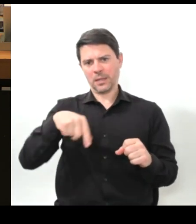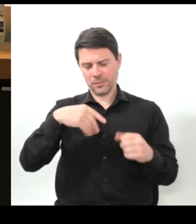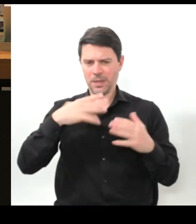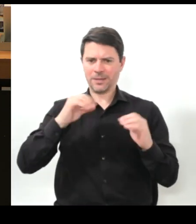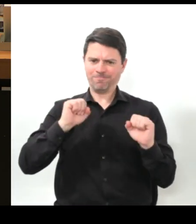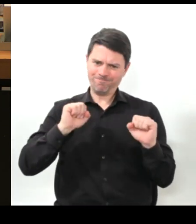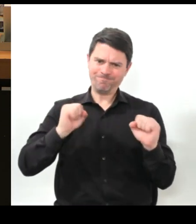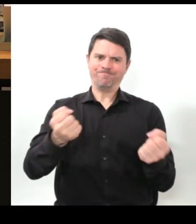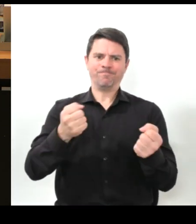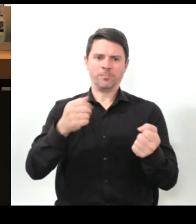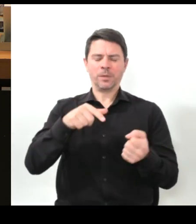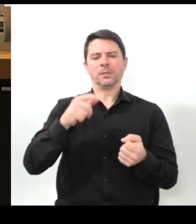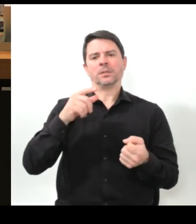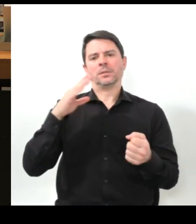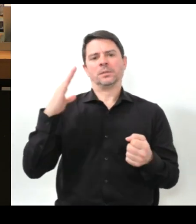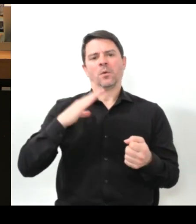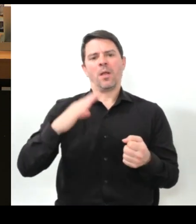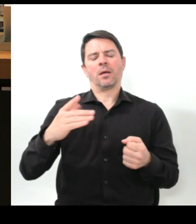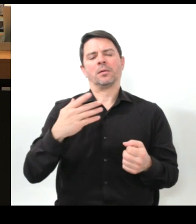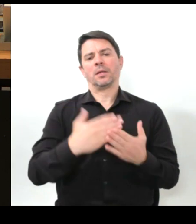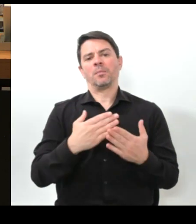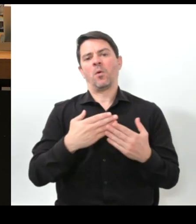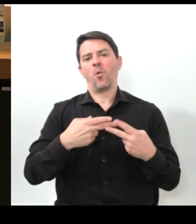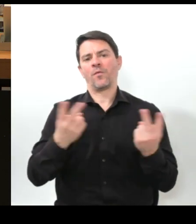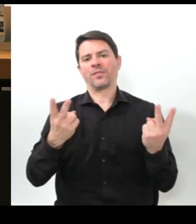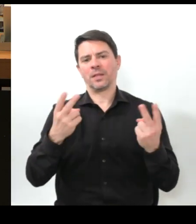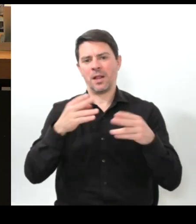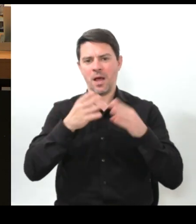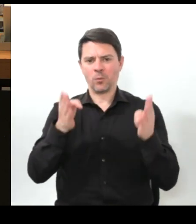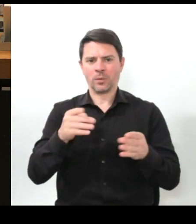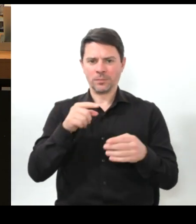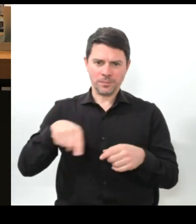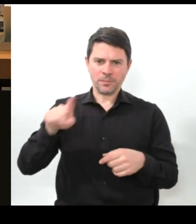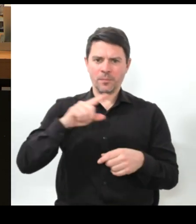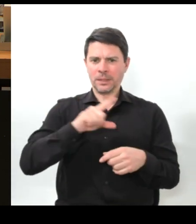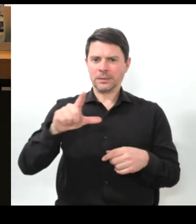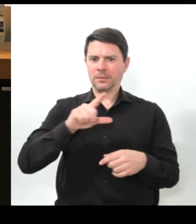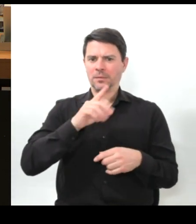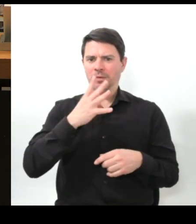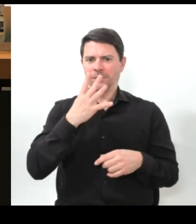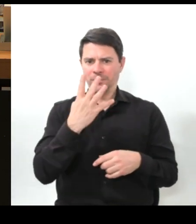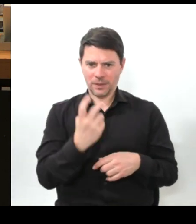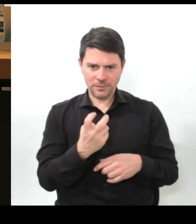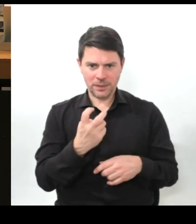Neubau mit Photovoltaik auszustatten und viele Bestandsdachflächen einfach nur ungenutzt zu lassen.